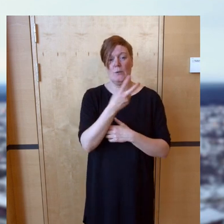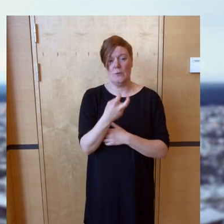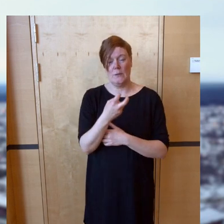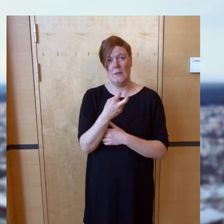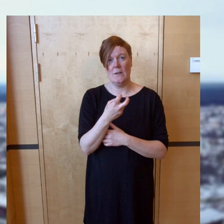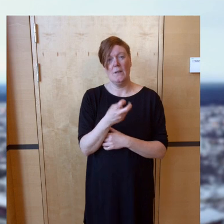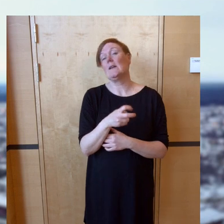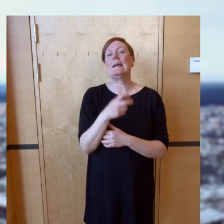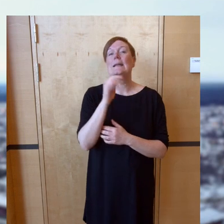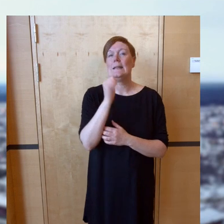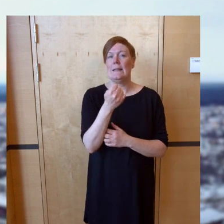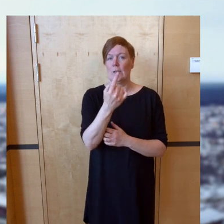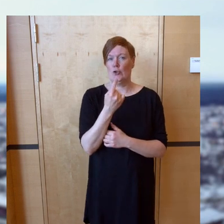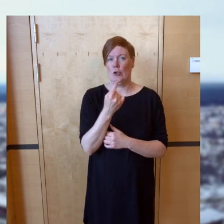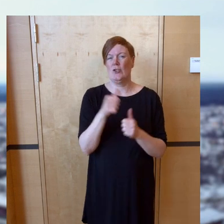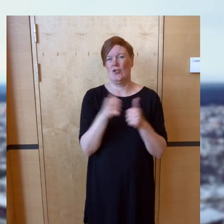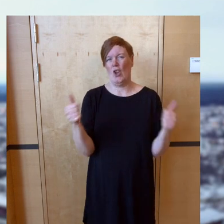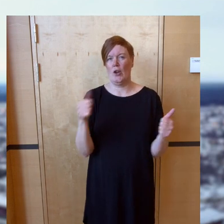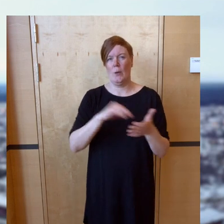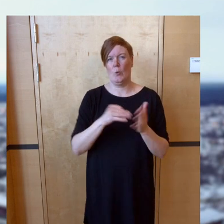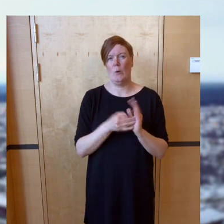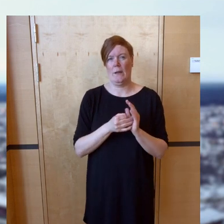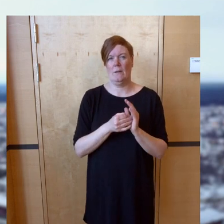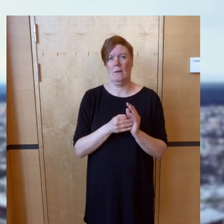Större projekt som Hade en total budget På